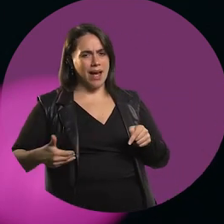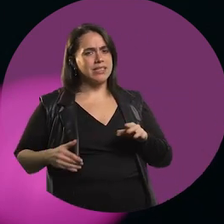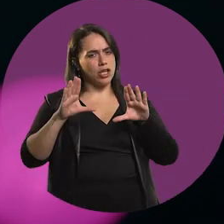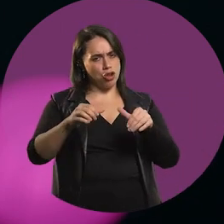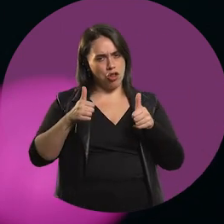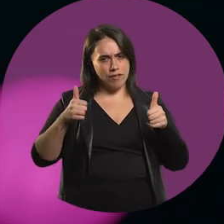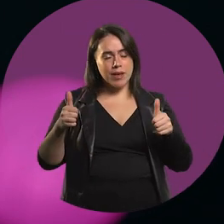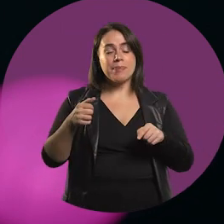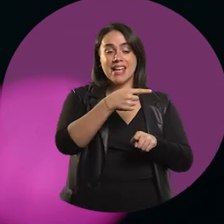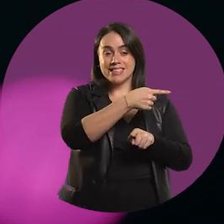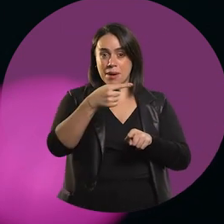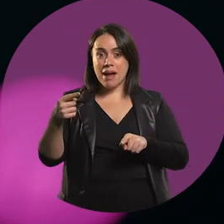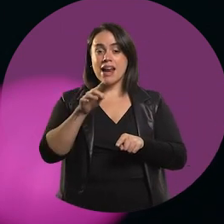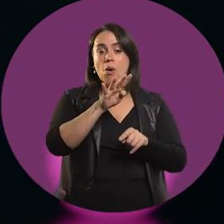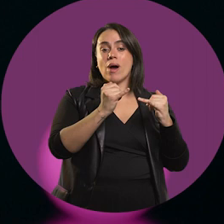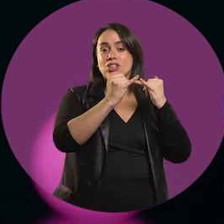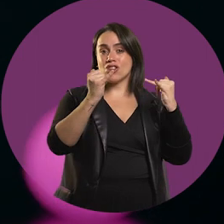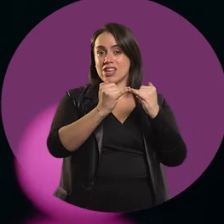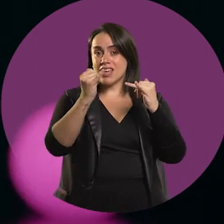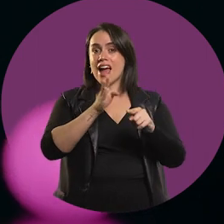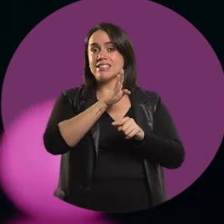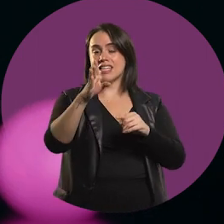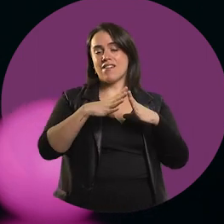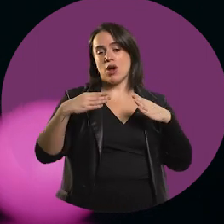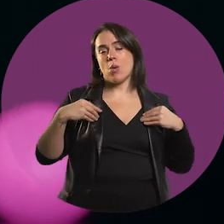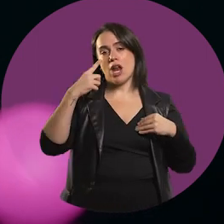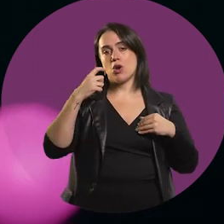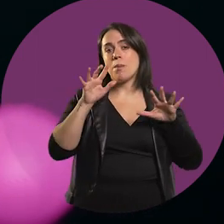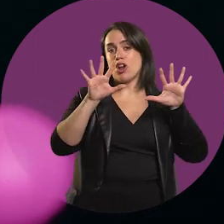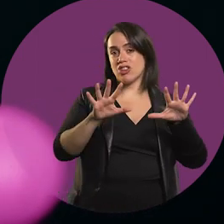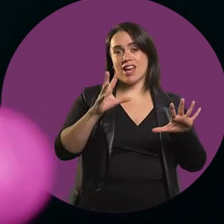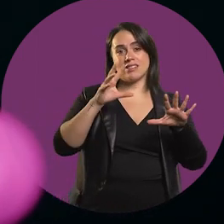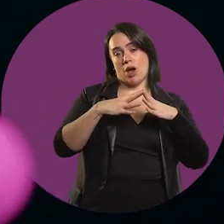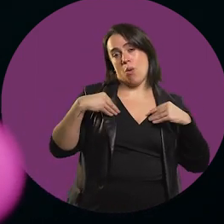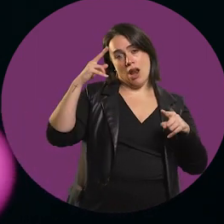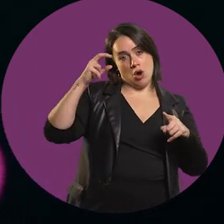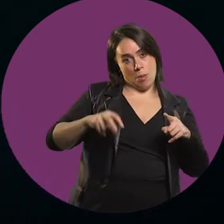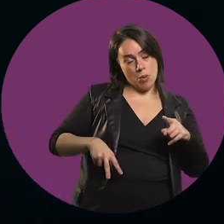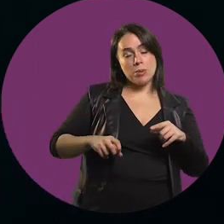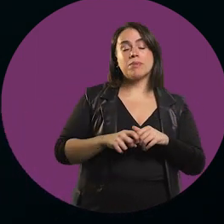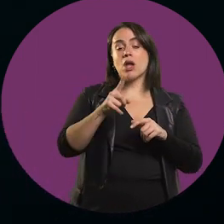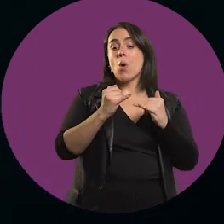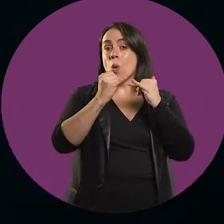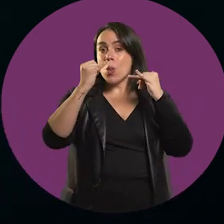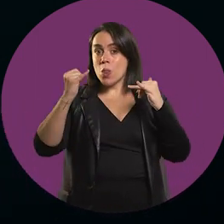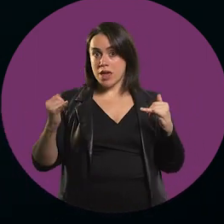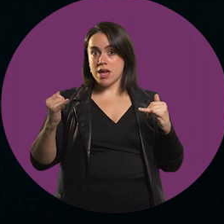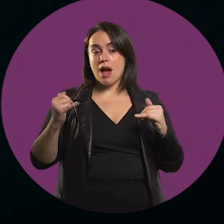Iba cuatro días a la semana a la Escuela 10, que era la escuela común, y una vez a la semana